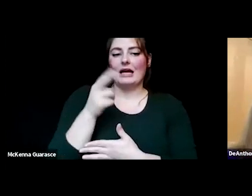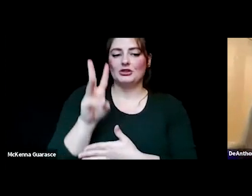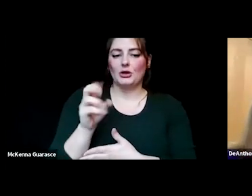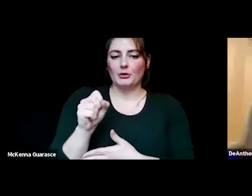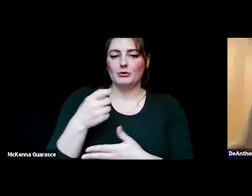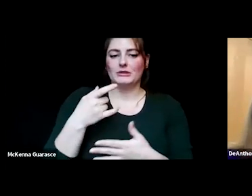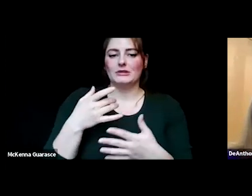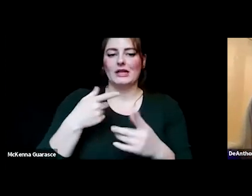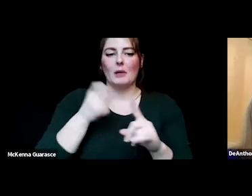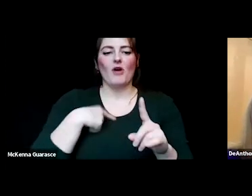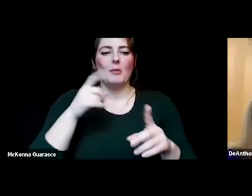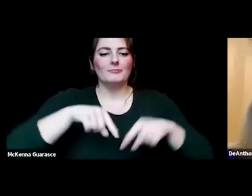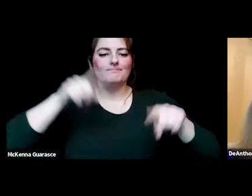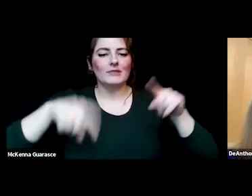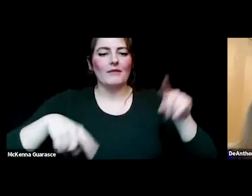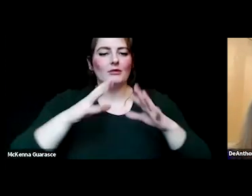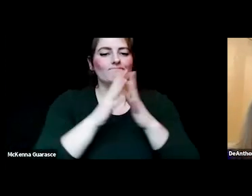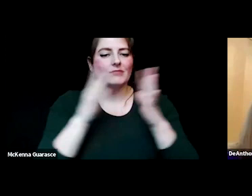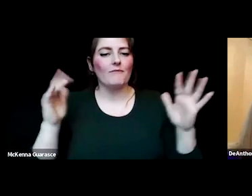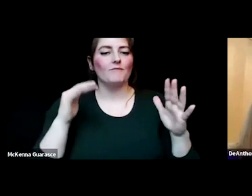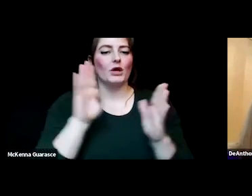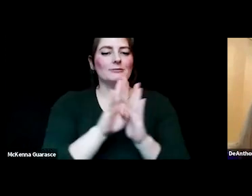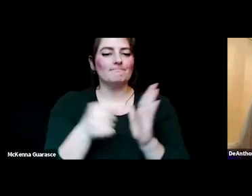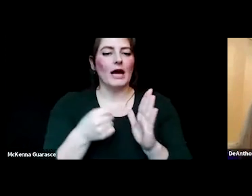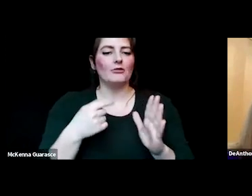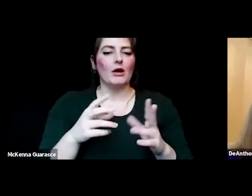a los esfuerzos de divulgación es crítico. Cuando comenzó nuestro trabajo de divulgación,